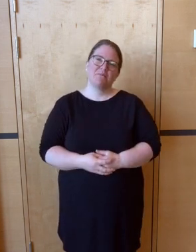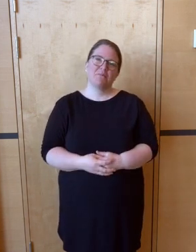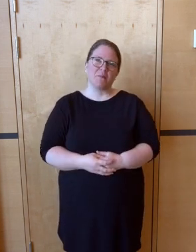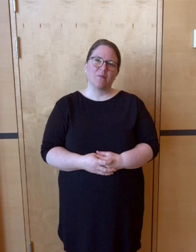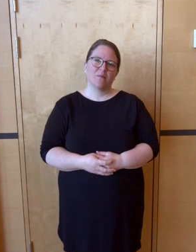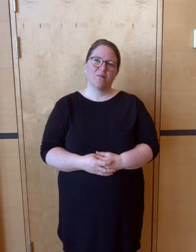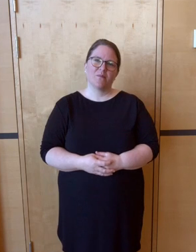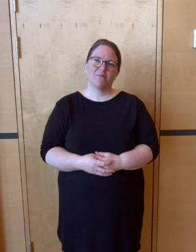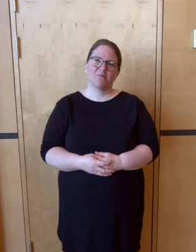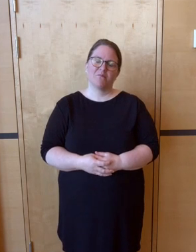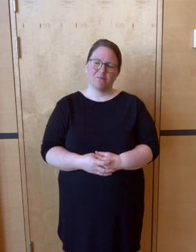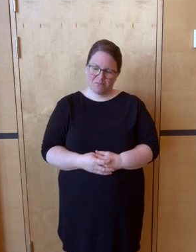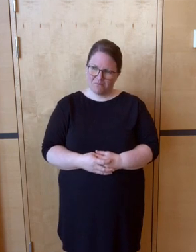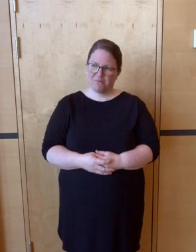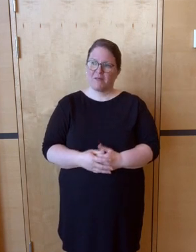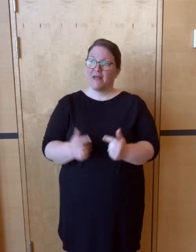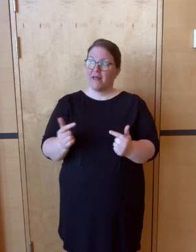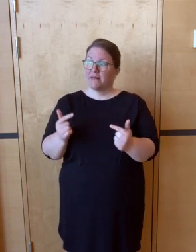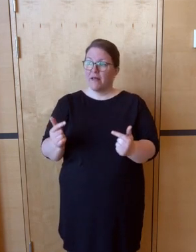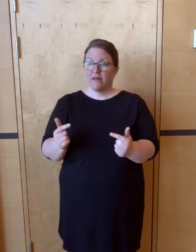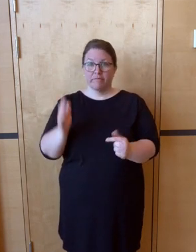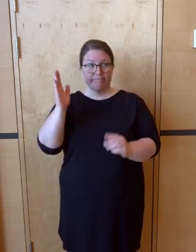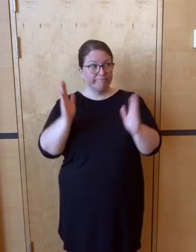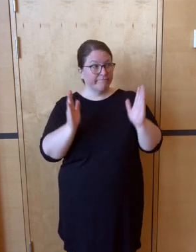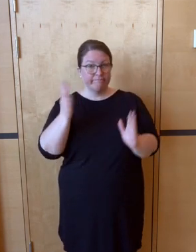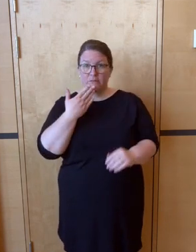Tack ska du ha Ingen som vet ordet för att ge svar på det